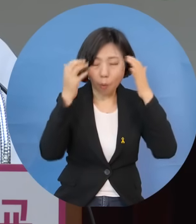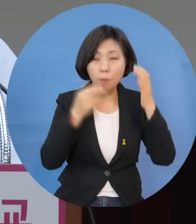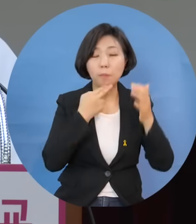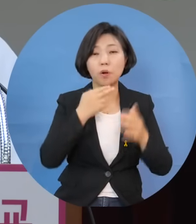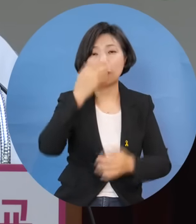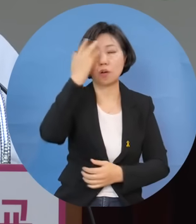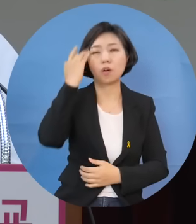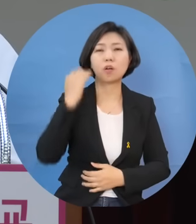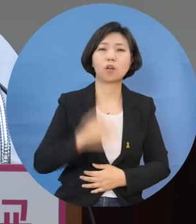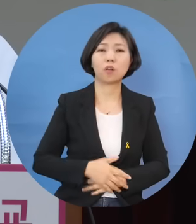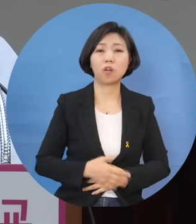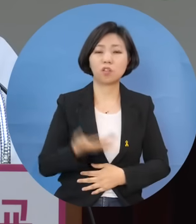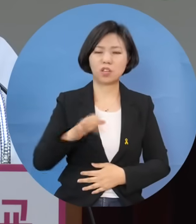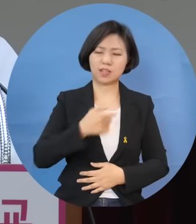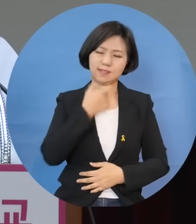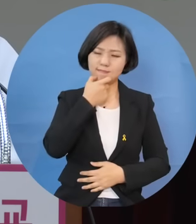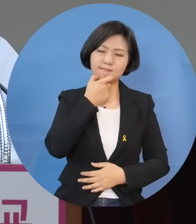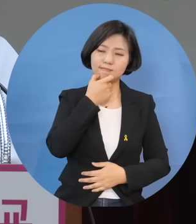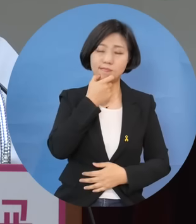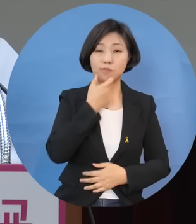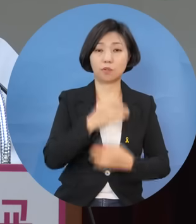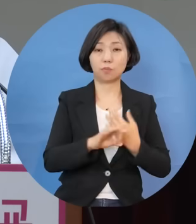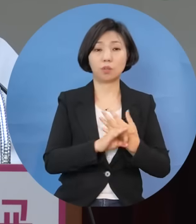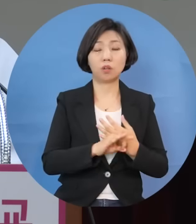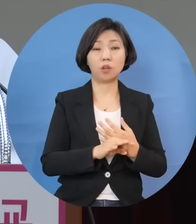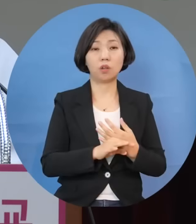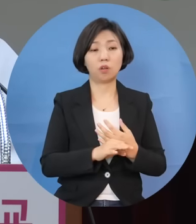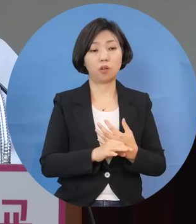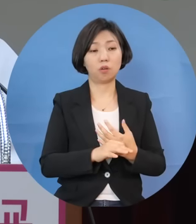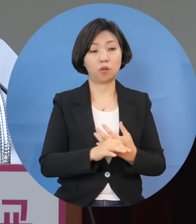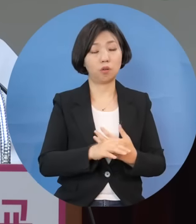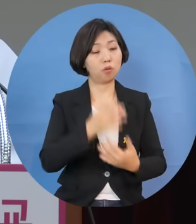그런데 "하기 싫다" 하면 스님은 "하지 마라!"